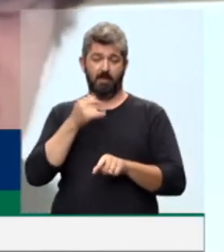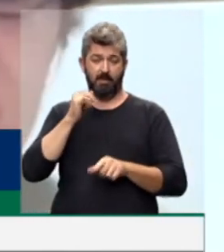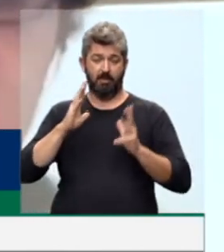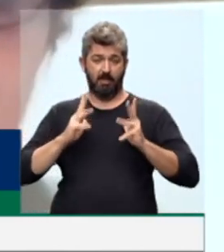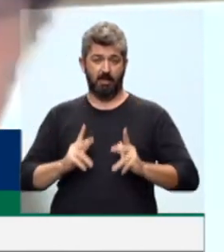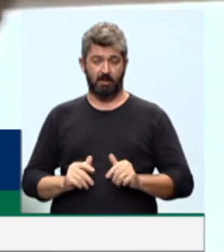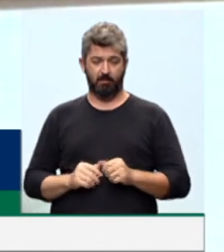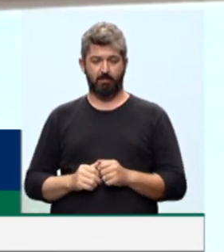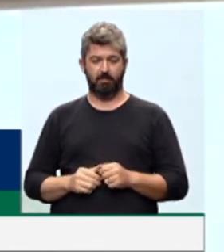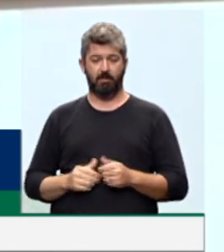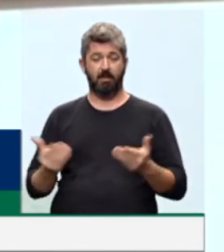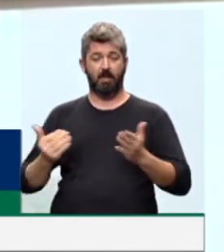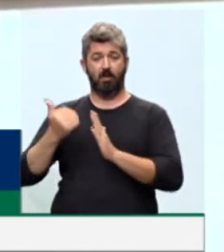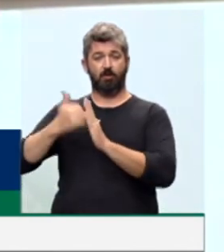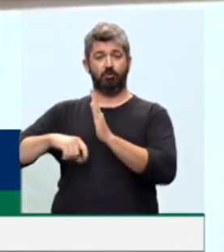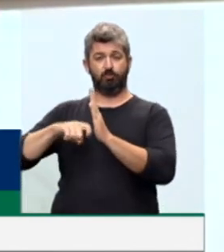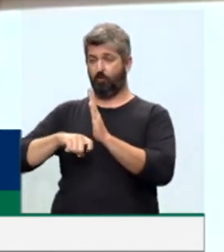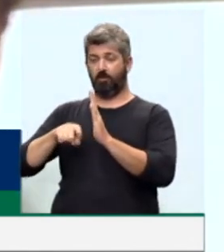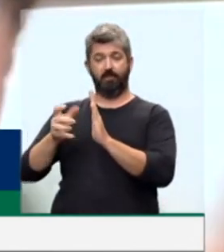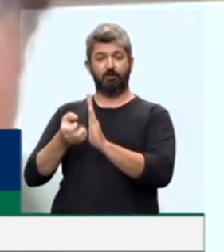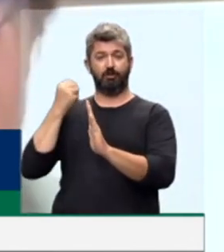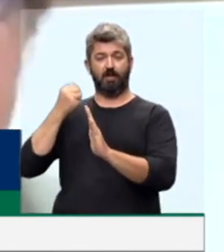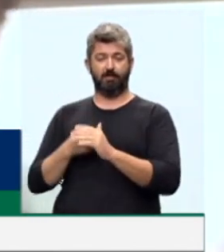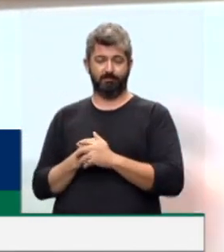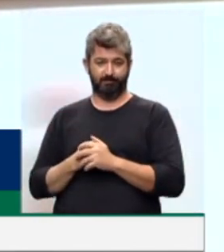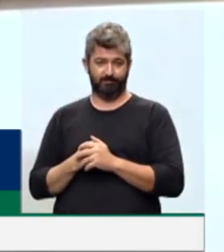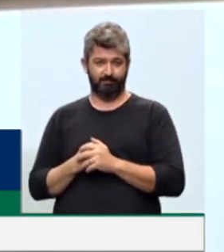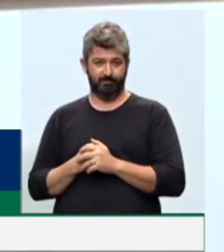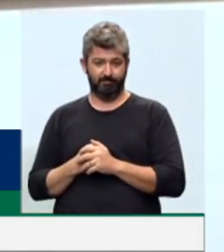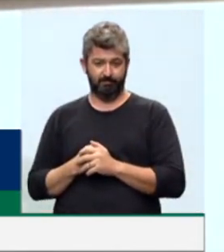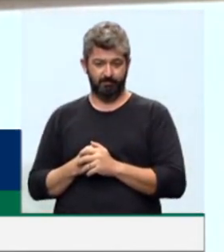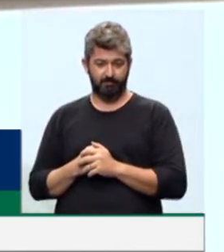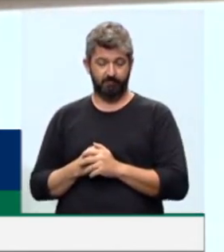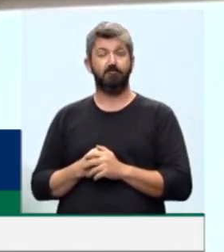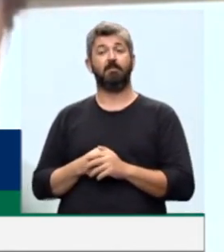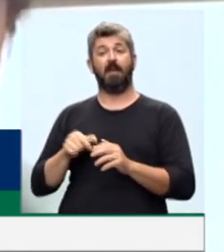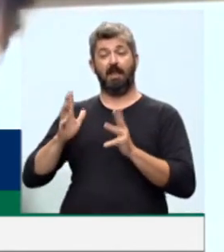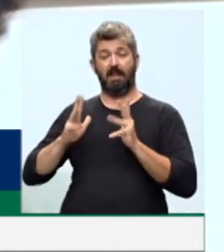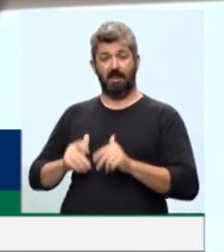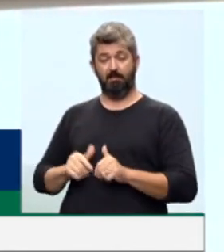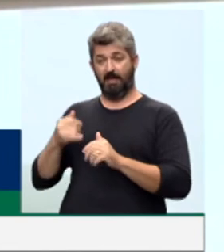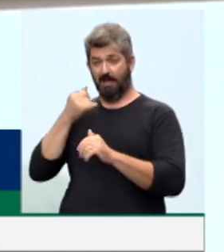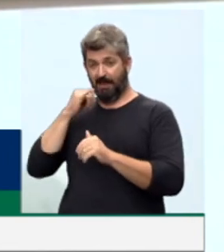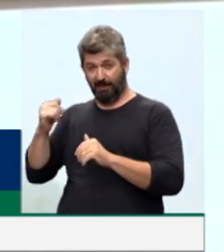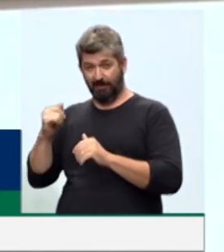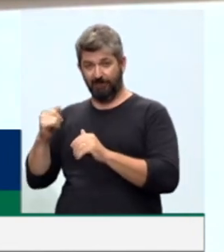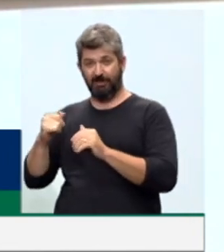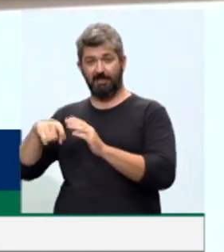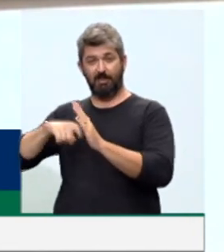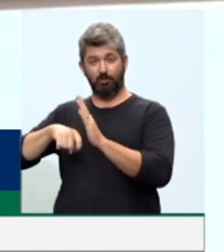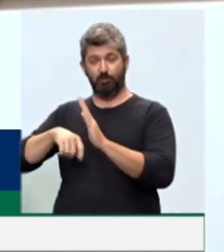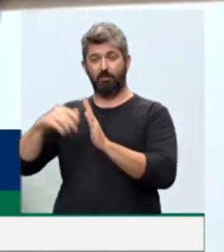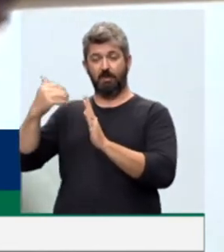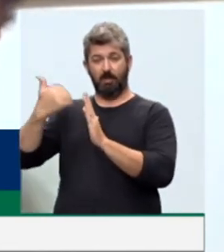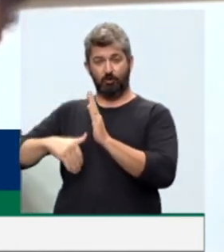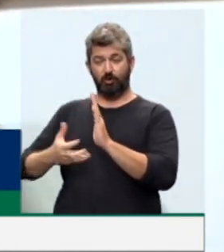INCLUSIVE POSSA TER UM ACESSO A ENERGIA MAIS BARATO, UMA ENERGIA LIMPA, QUE ESTÁ PERDENDO SUBSÍDIO, VOCÊ TIRA